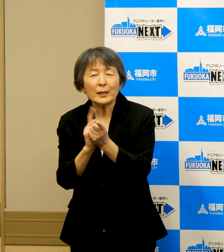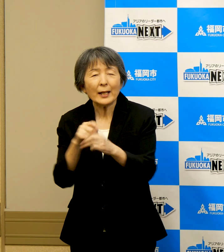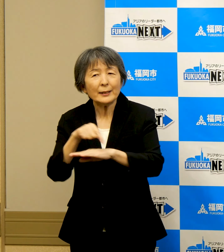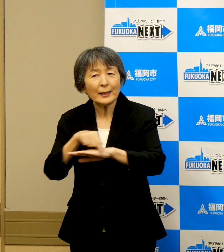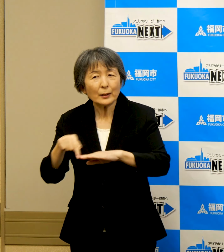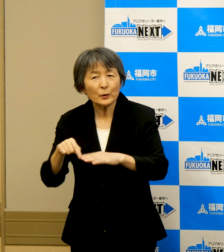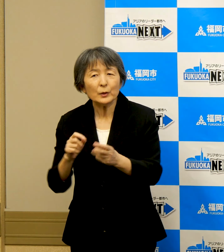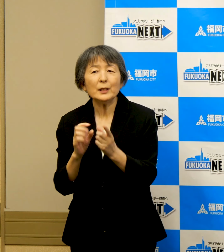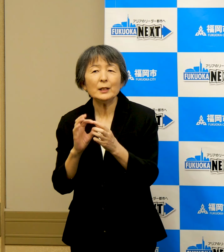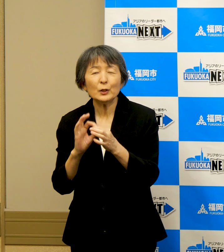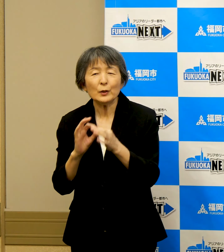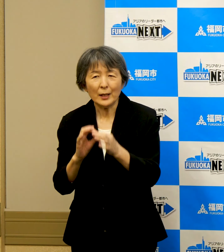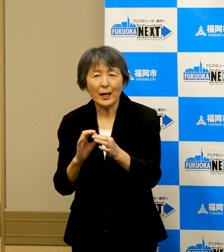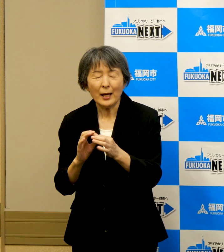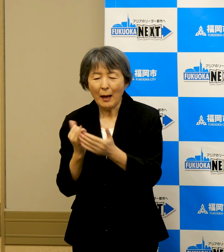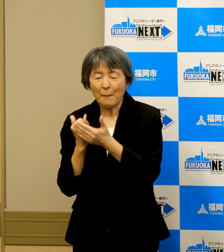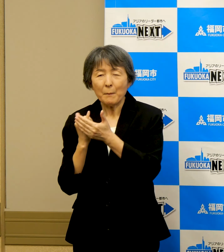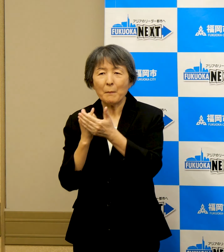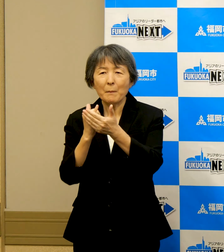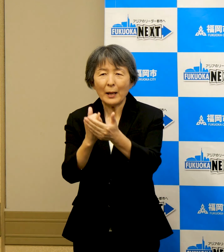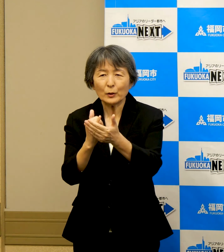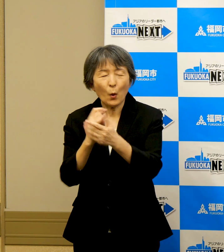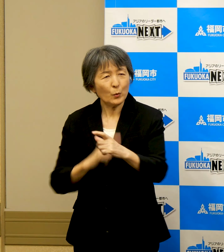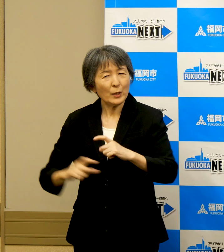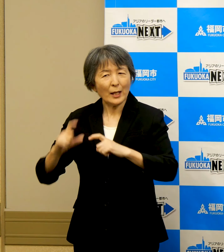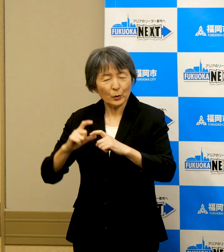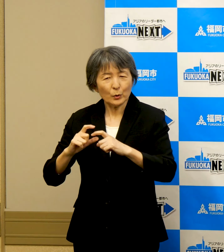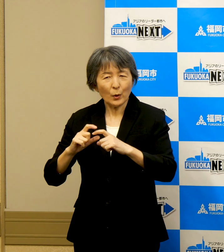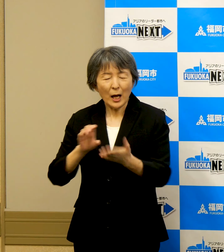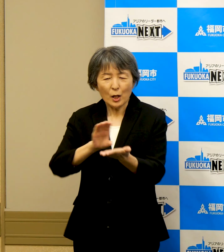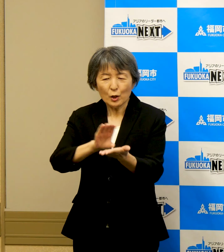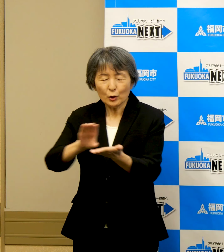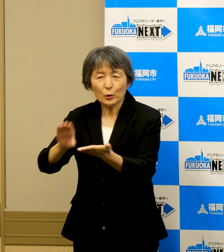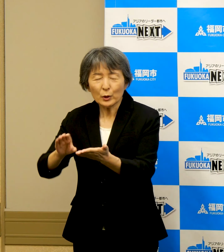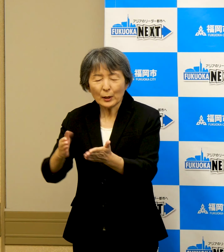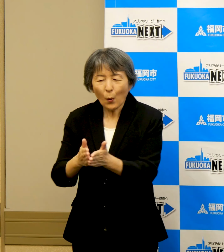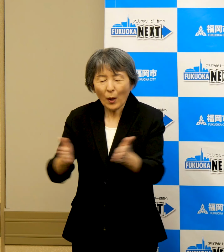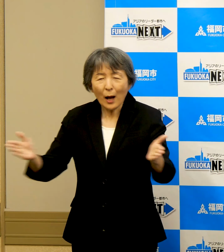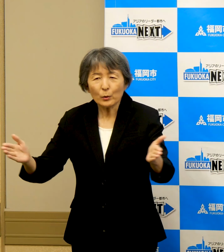例えばシャトルバスを増便するとか 駐車場をもっと開放するとか そういうことはお考えでしょうか